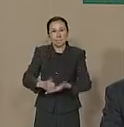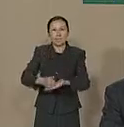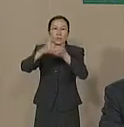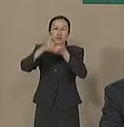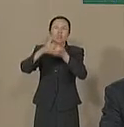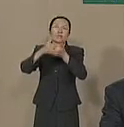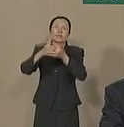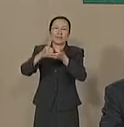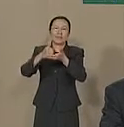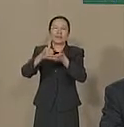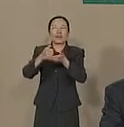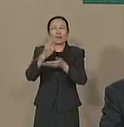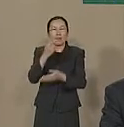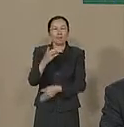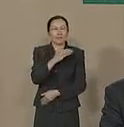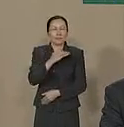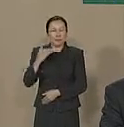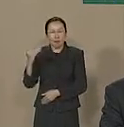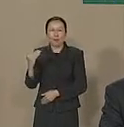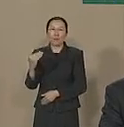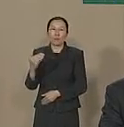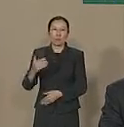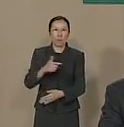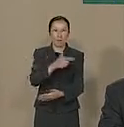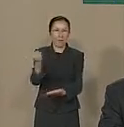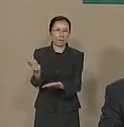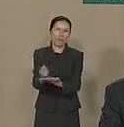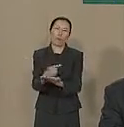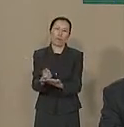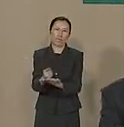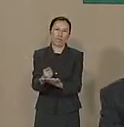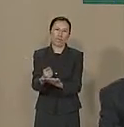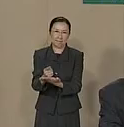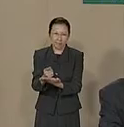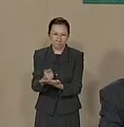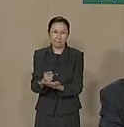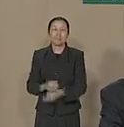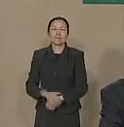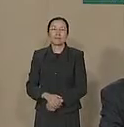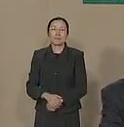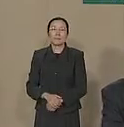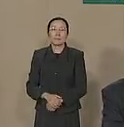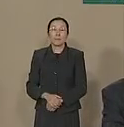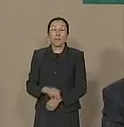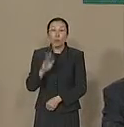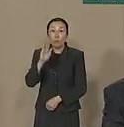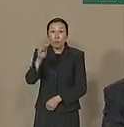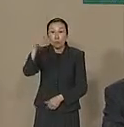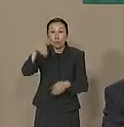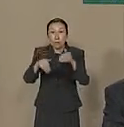これが私たちの 日本改革の 大方針なんです (浦吉) 今度の選挙の後には